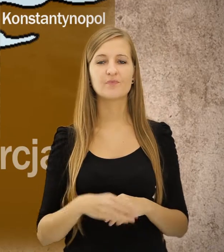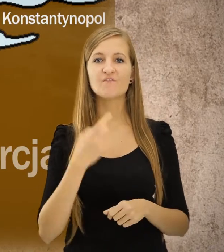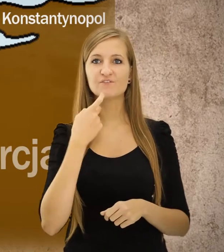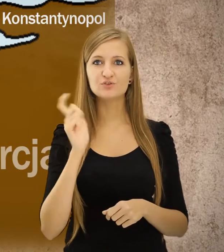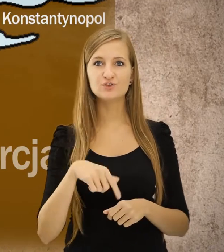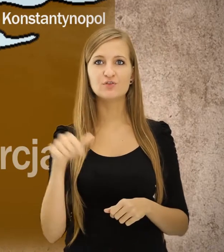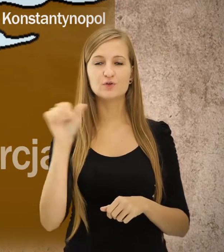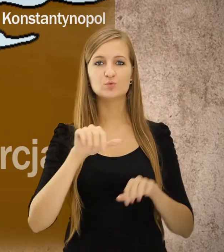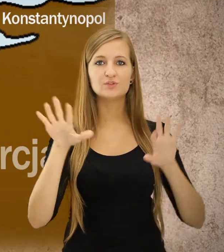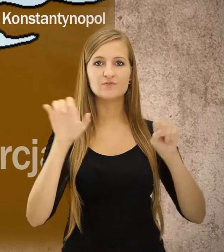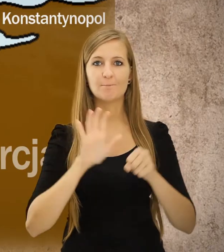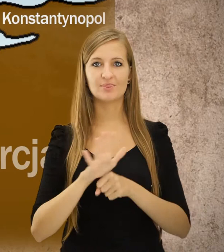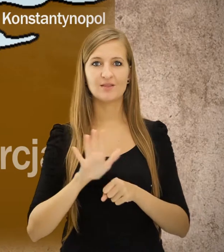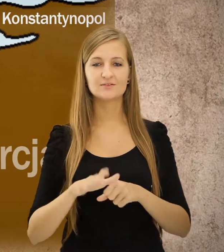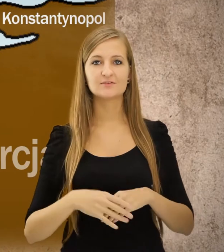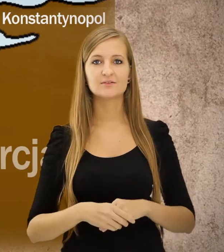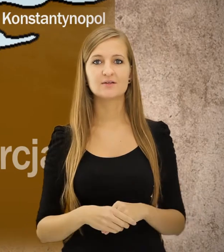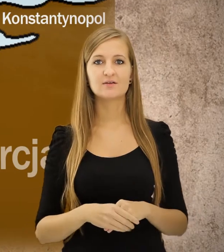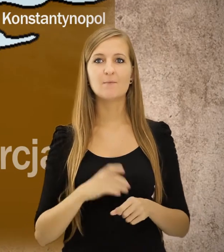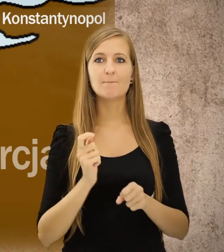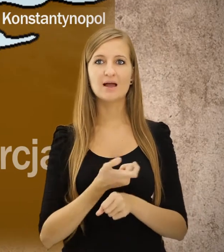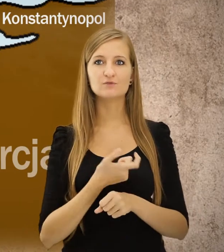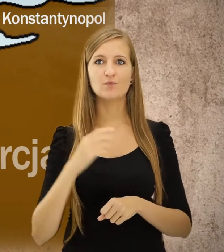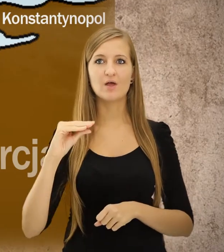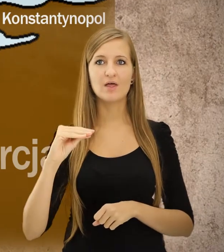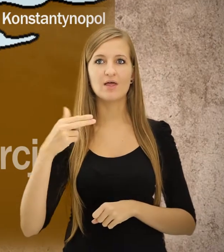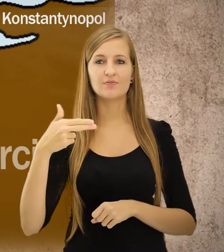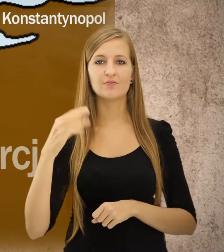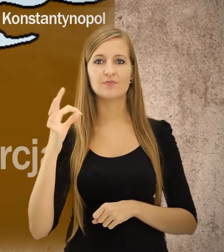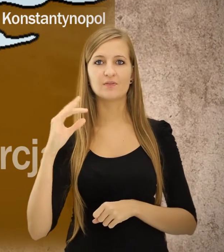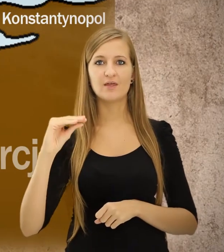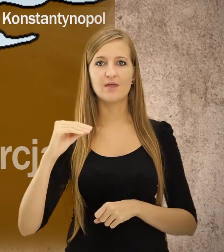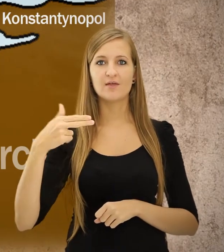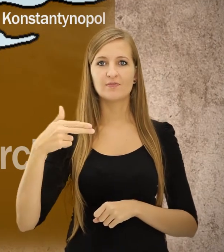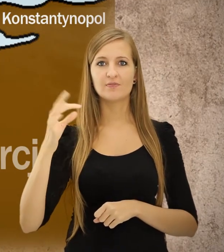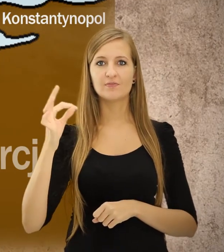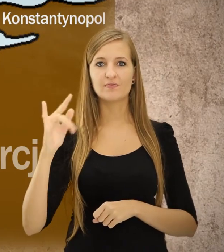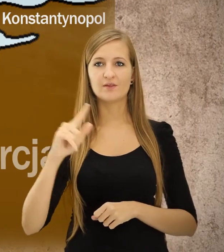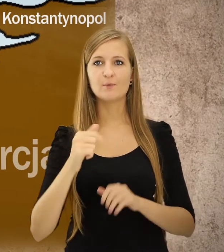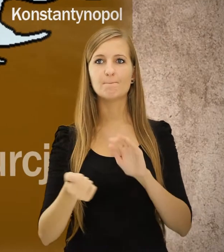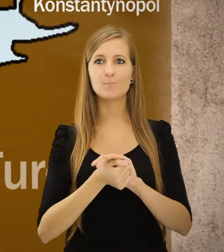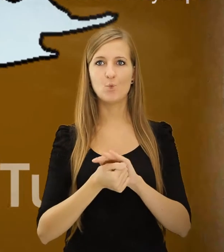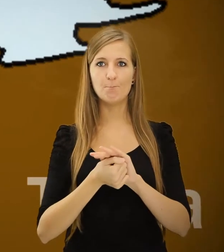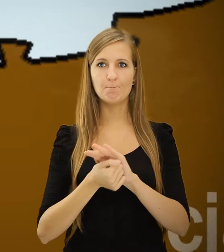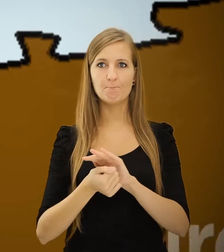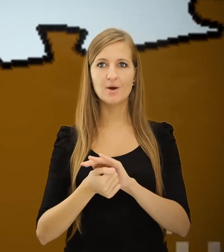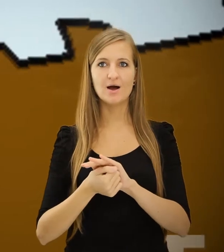Państwa Ententy wysadziły więc w kwietniu 1915 roku